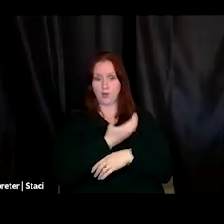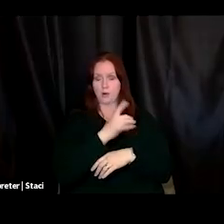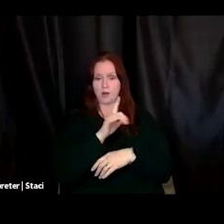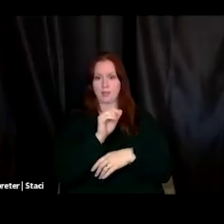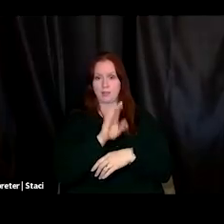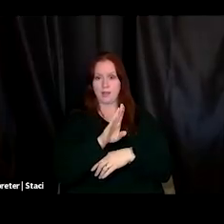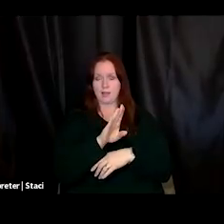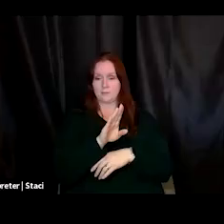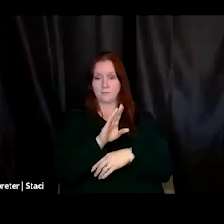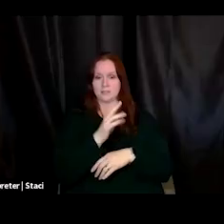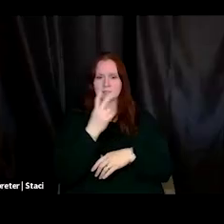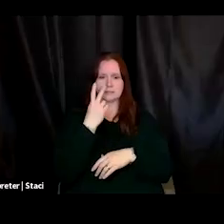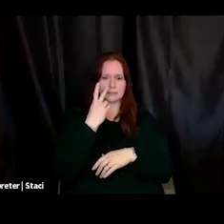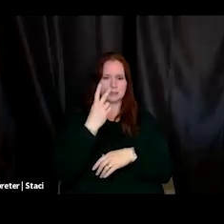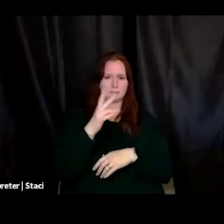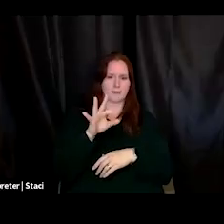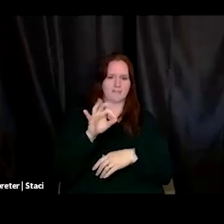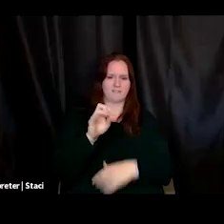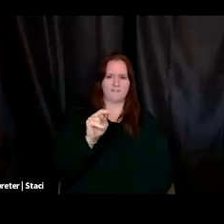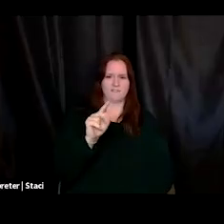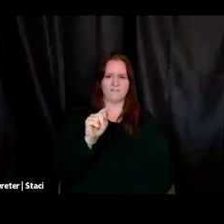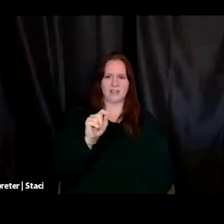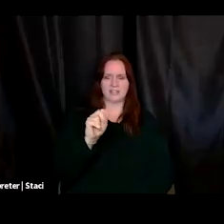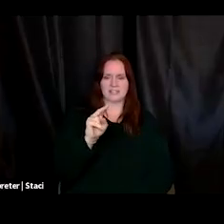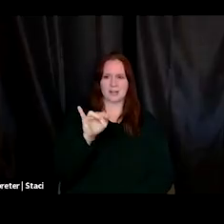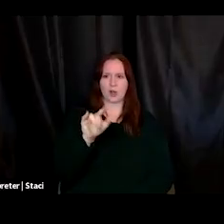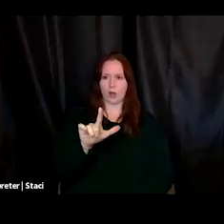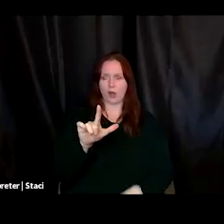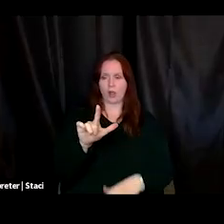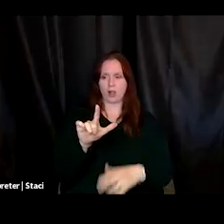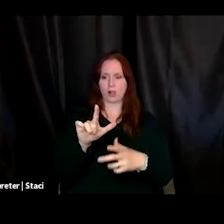Shelter of Flint tiene varios programas diferentes,